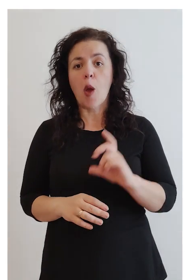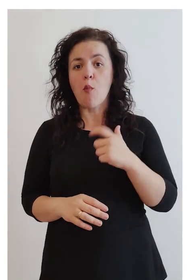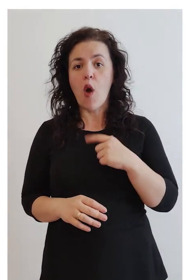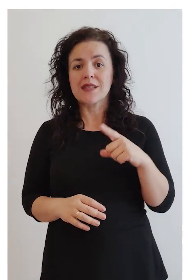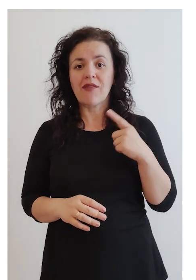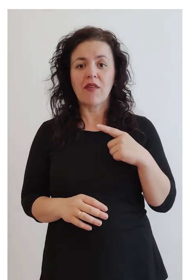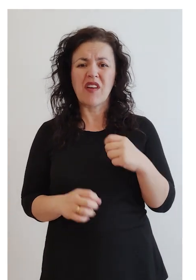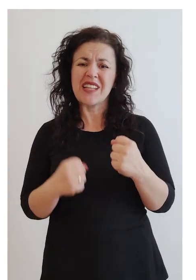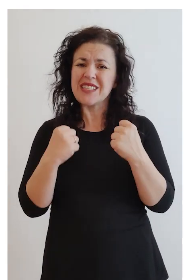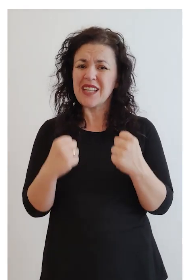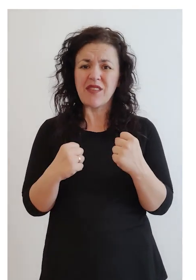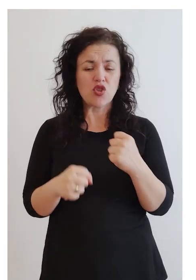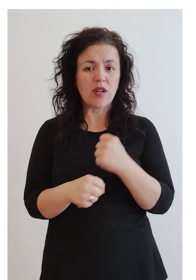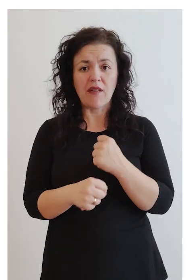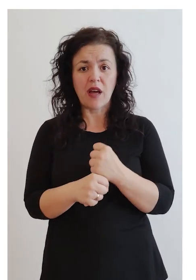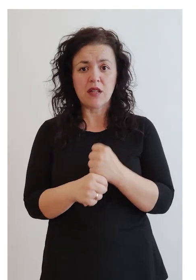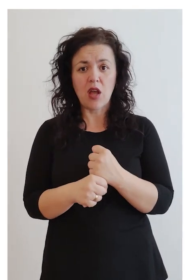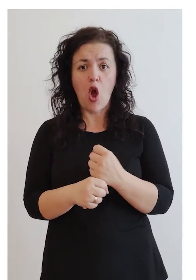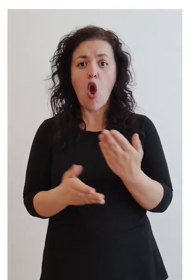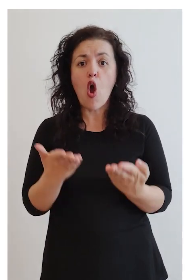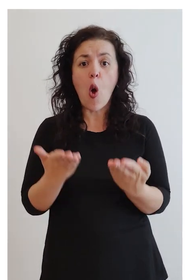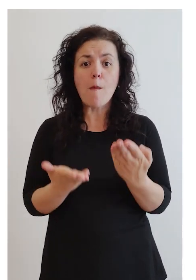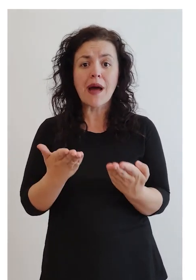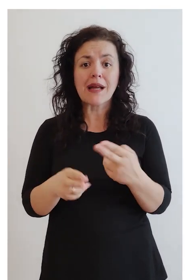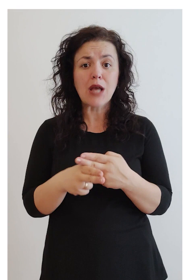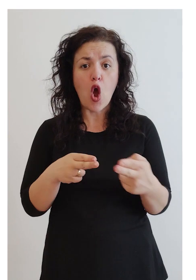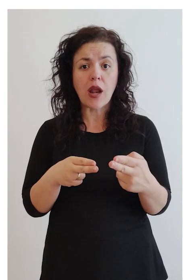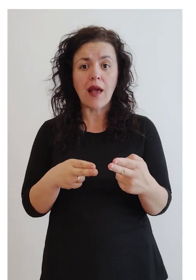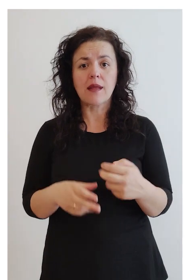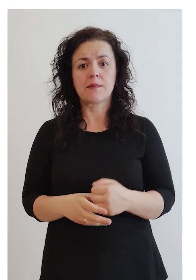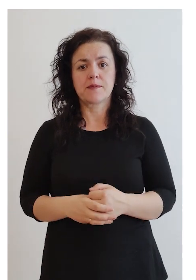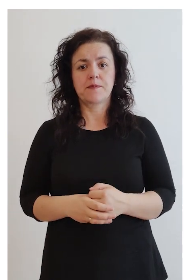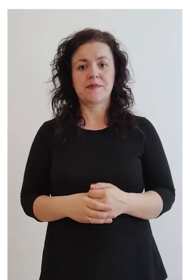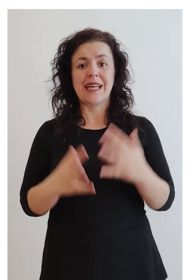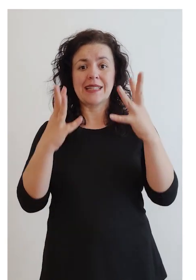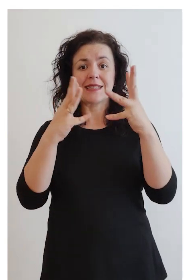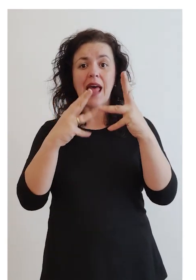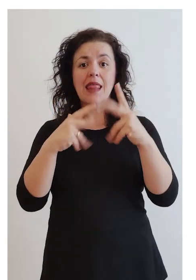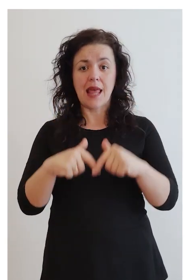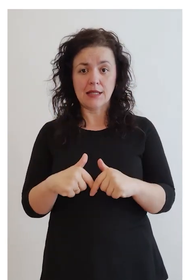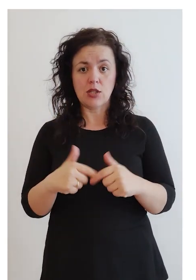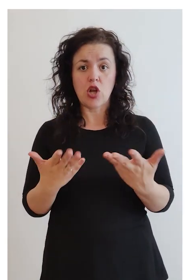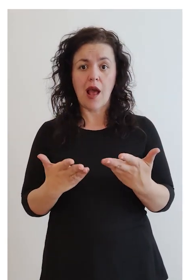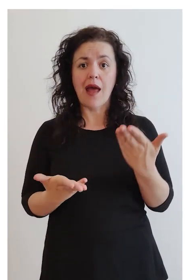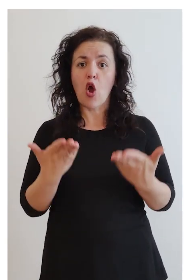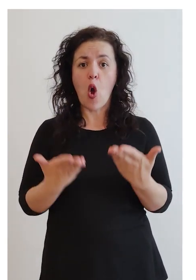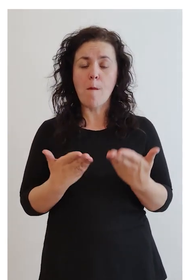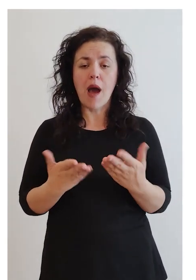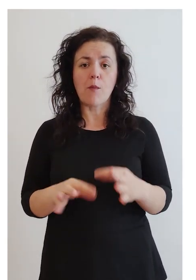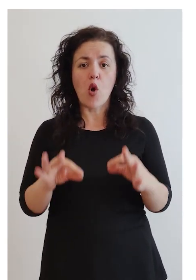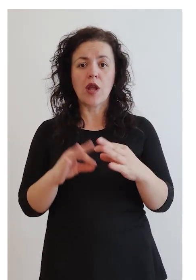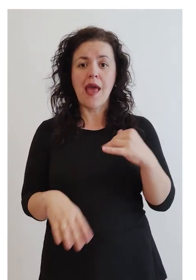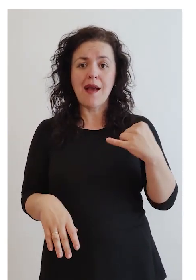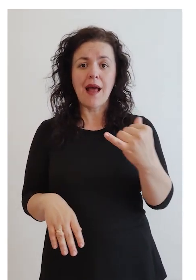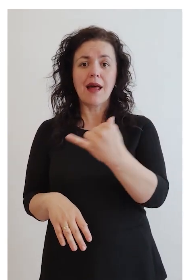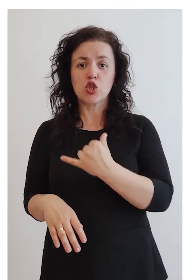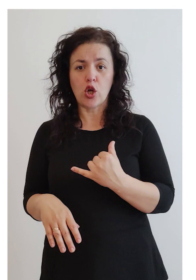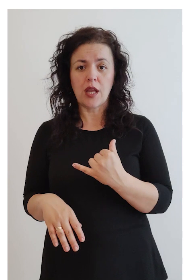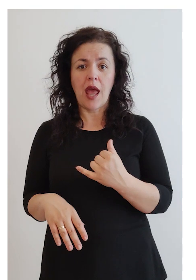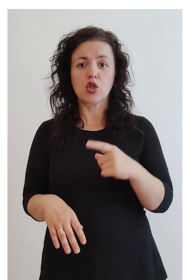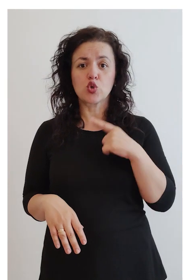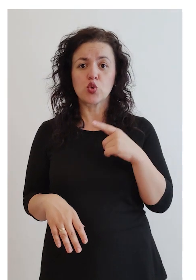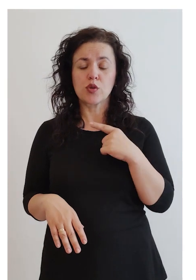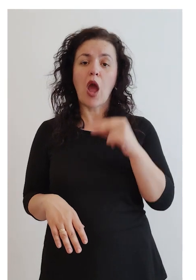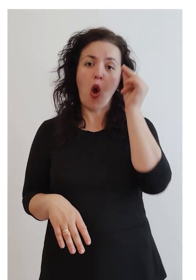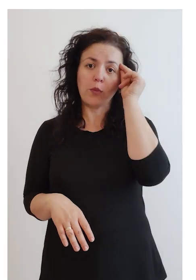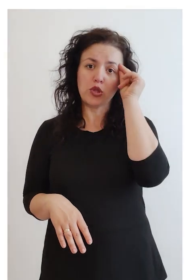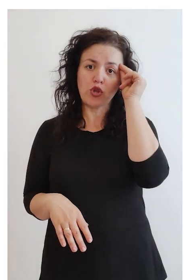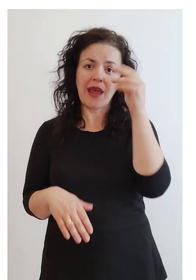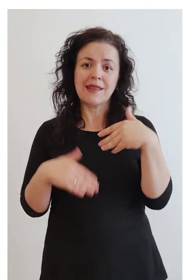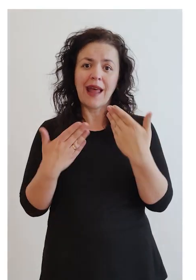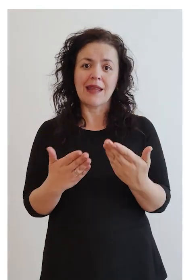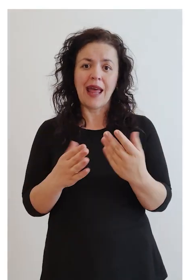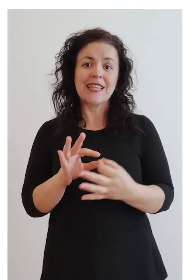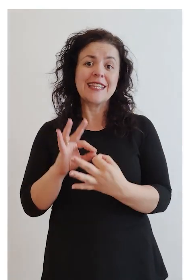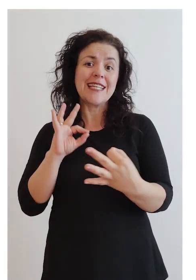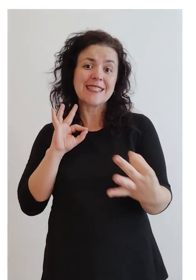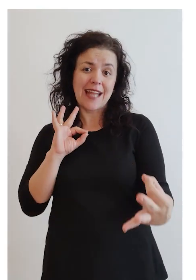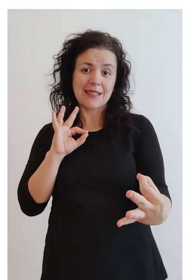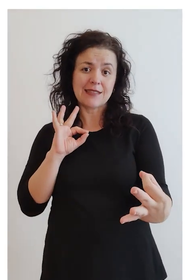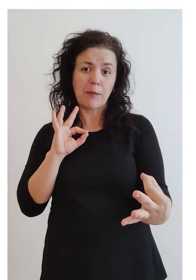Statisticile care compară modurile de călătorie sunt de obicei date de distanța parcursă și nu de timp și sunt pline de mitologie urbană.